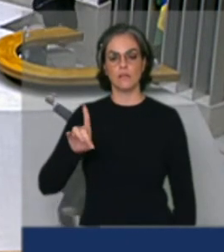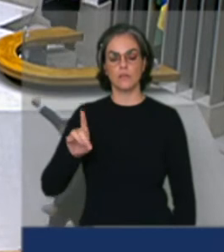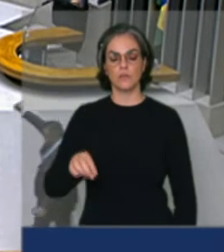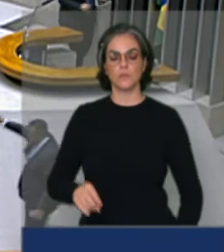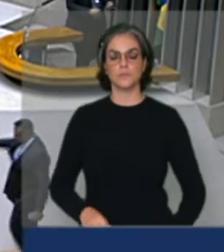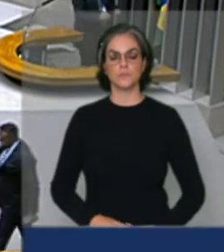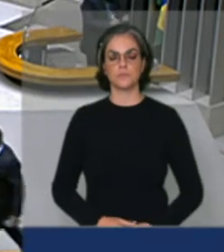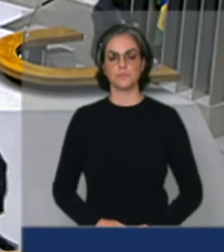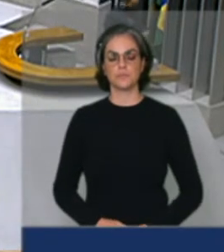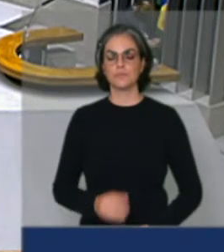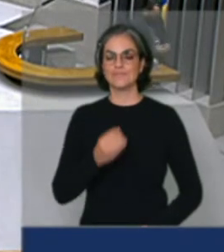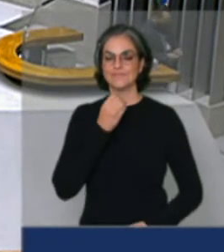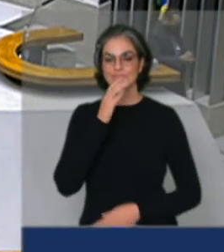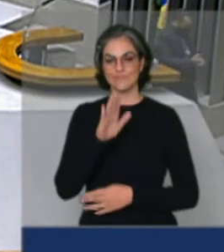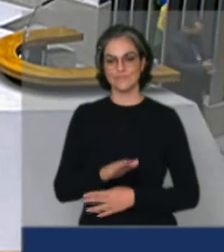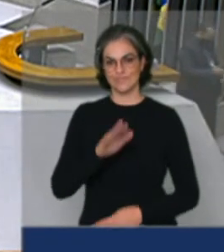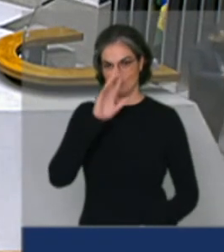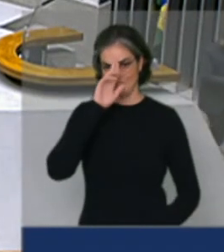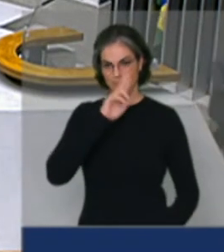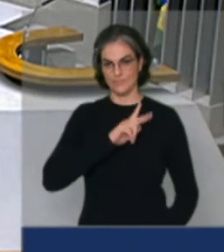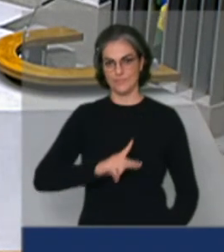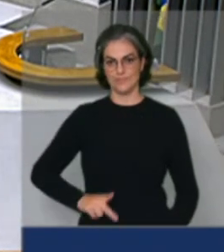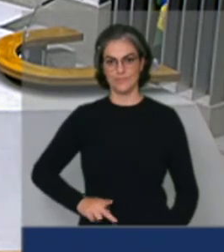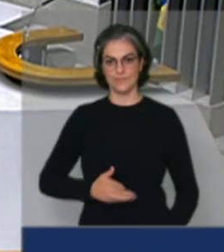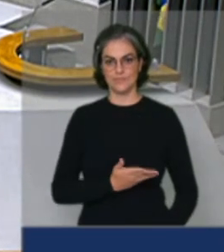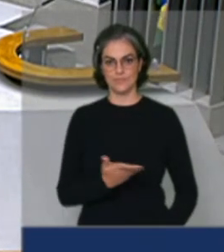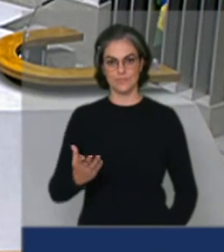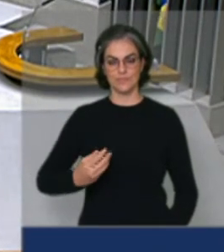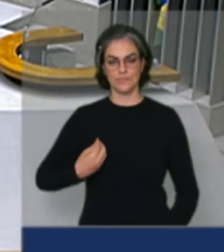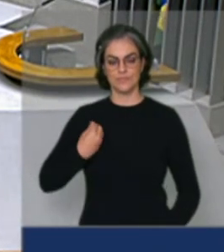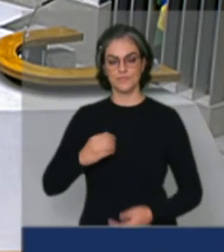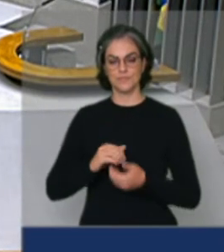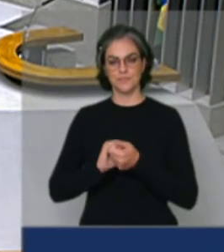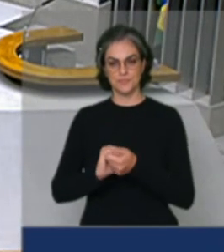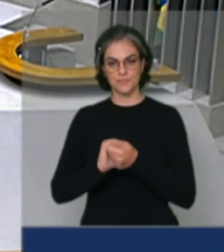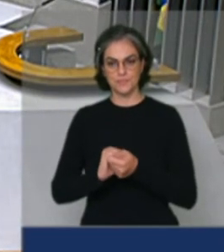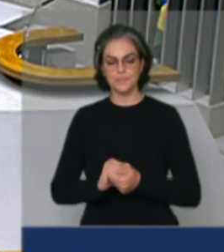PALAVRA, ARLINDO CHINAGLIA. -- [DEPUTADO]: BOA TARDE, PRESIDENTE, BOA TARDE, SENHORES E SENHORAS PARLAMENTARES, EU VENHO AQUI FALAR A RESPEITO DO ROUBO QUE